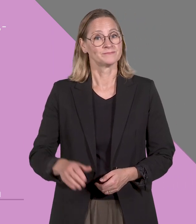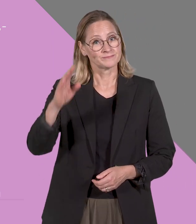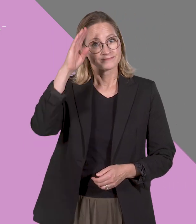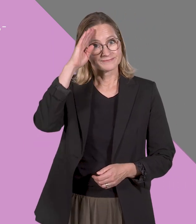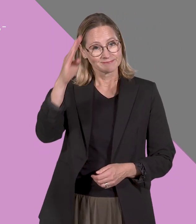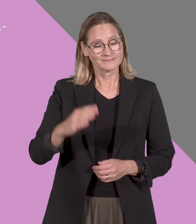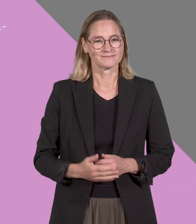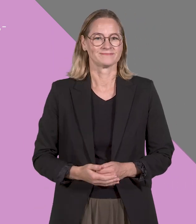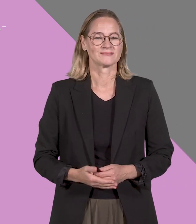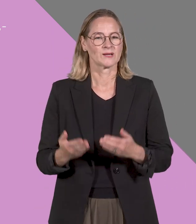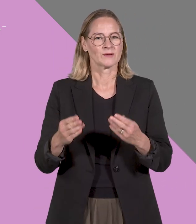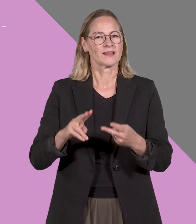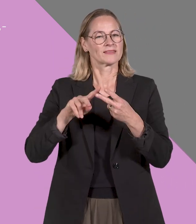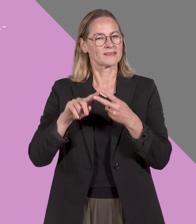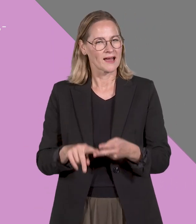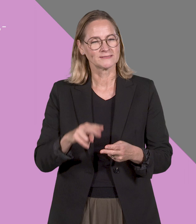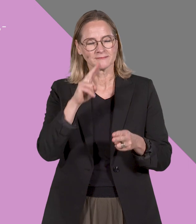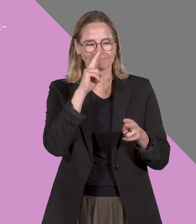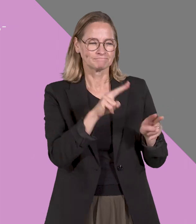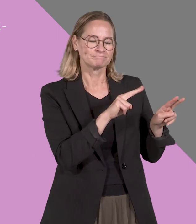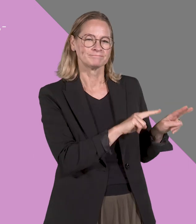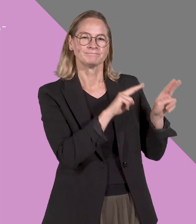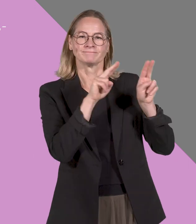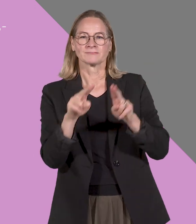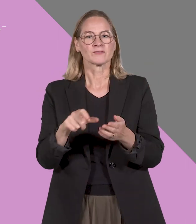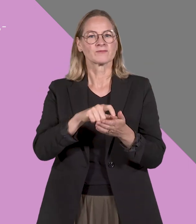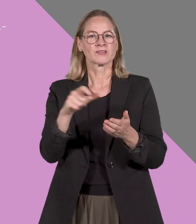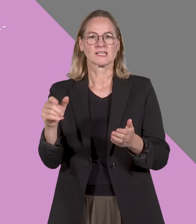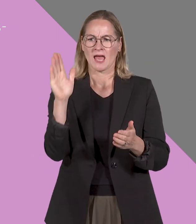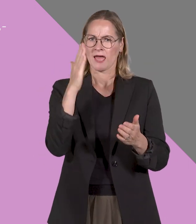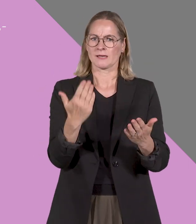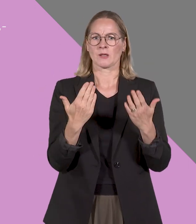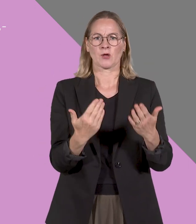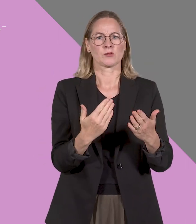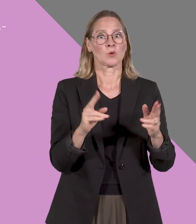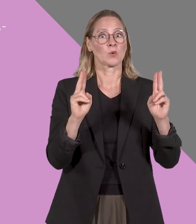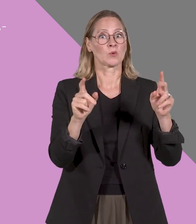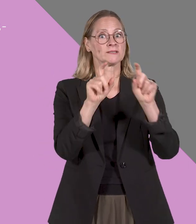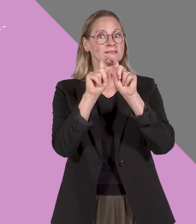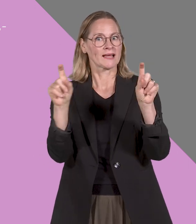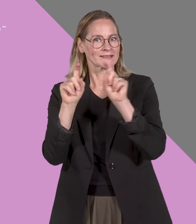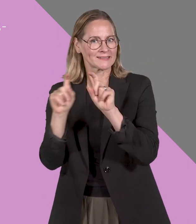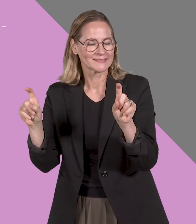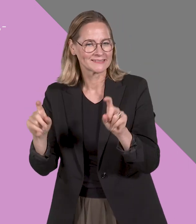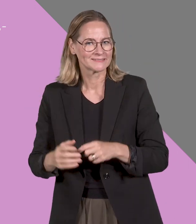Hei! On taas aika käydä läpi viikon ajankohtaisimpia uutisaiheita.